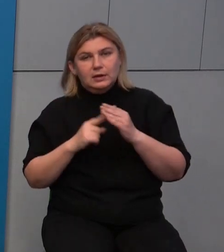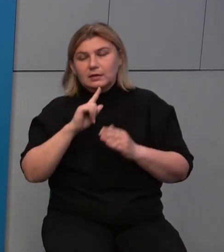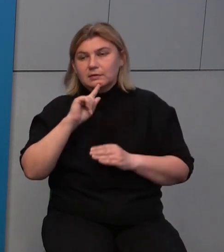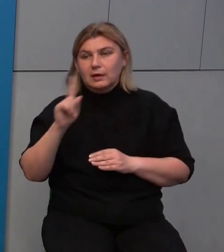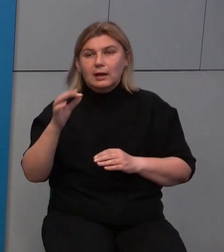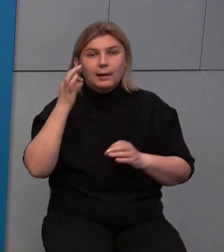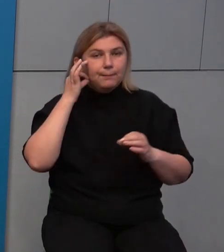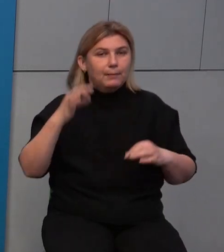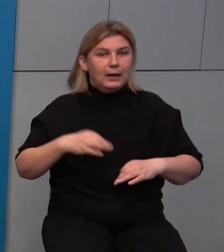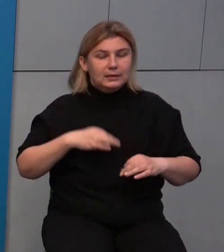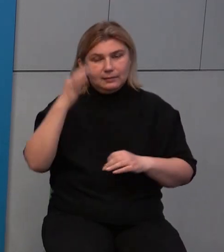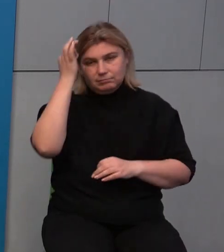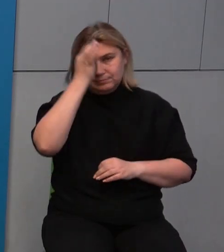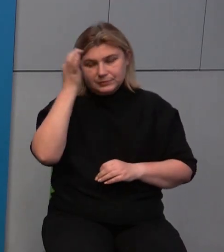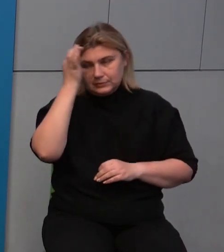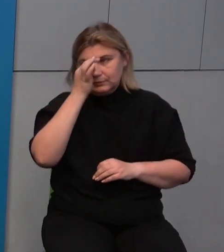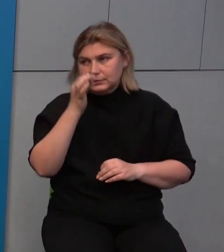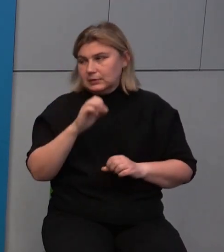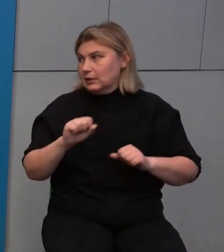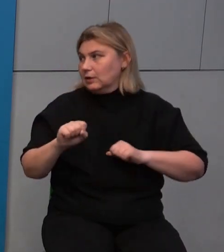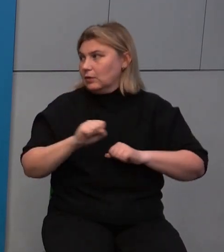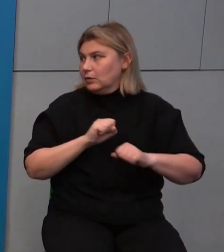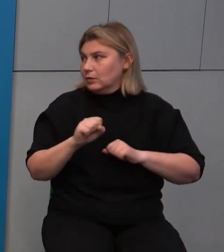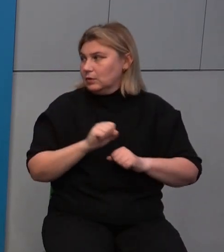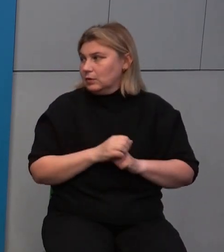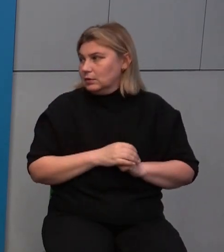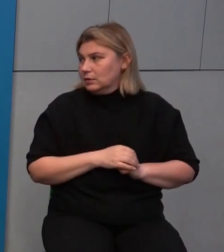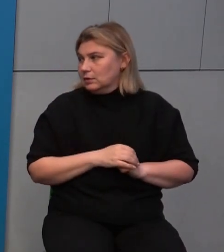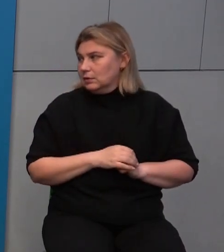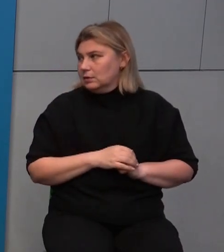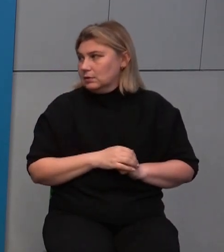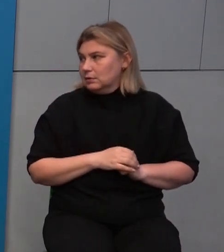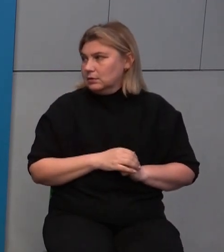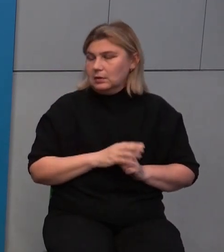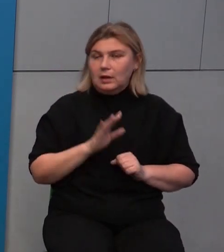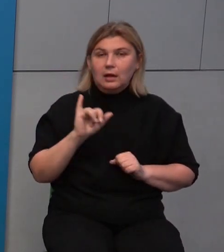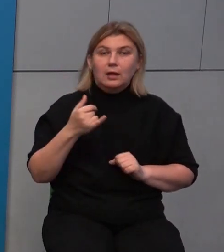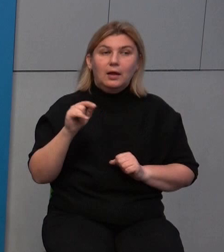psychiatra i to koordynowała, to wówczas, tak jak i dzisiaj się podejmuje